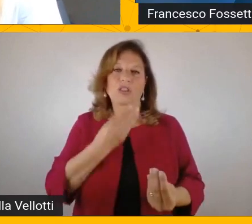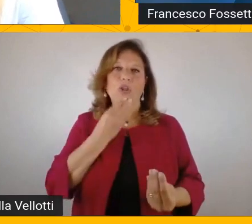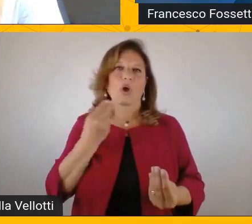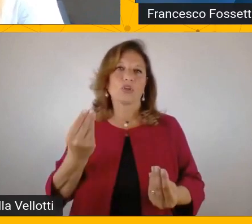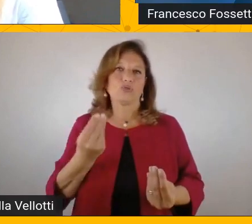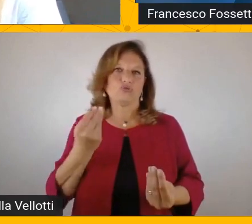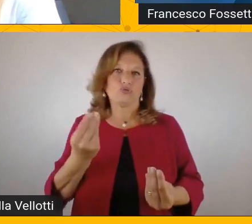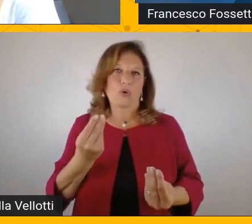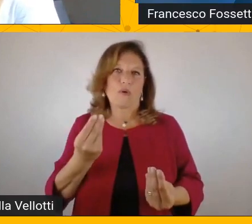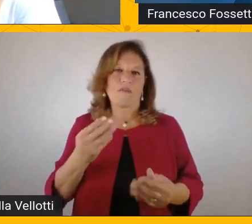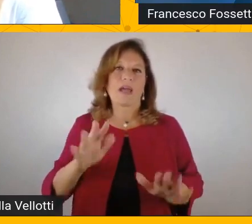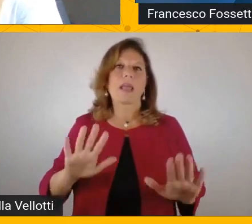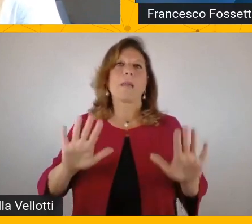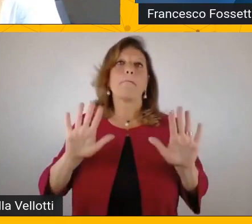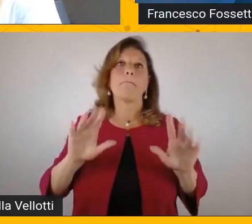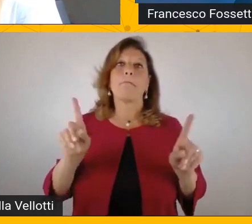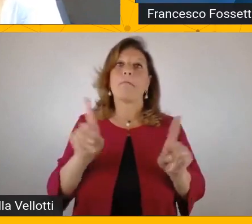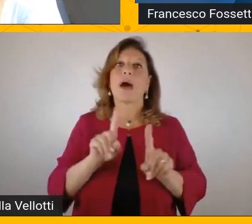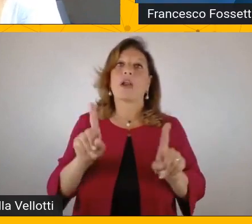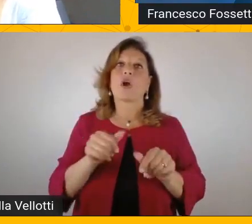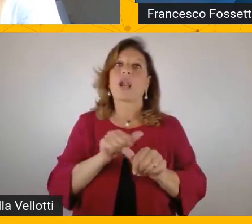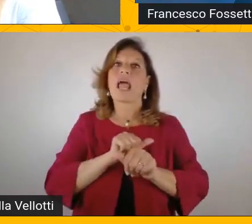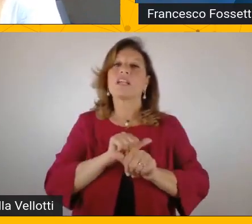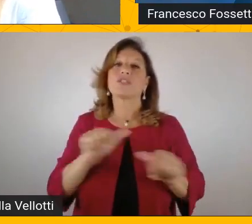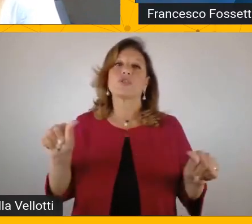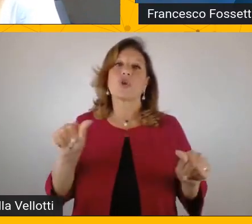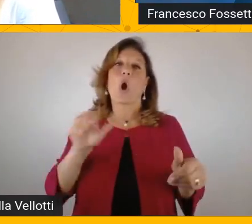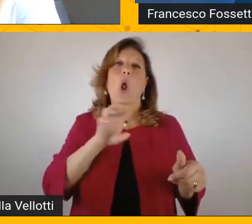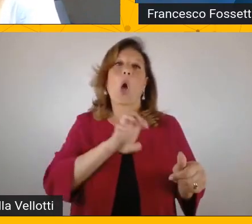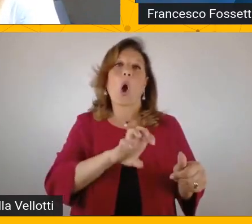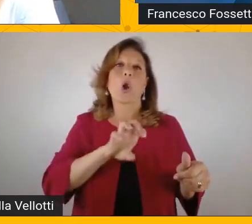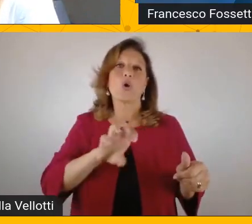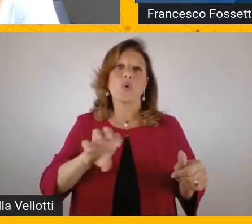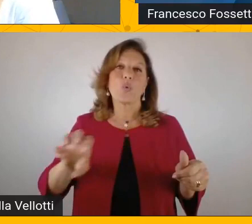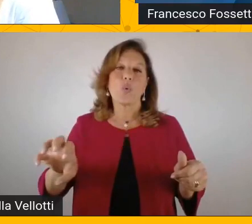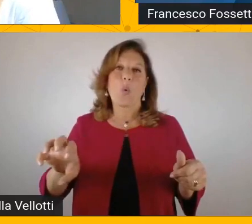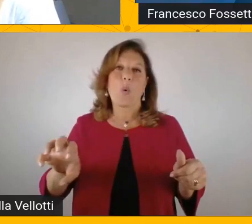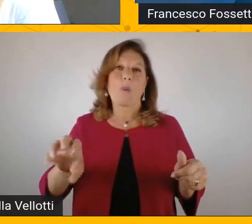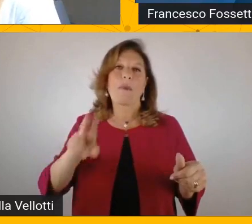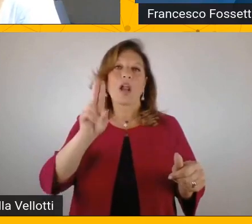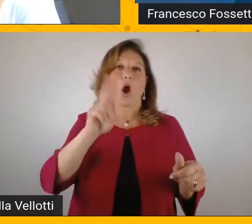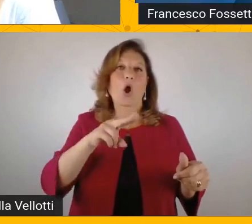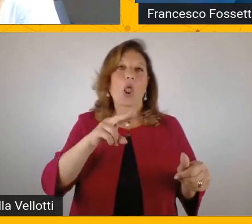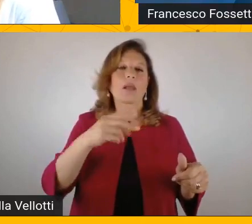giovane però appunto non è solo il numero che è pure colorato